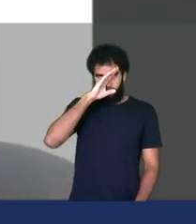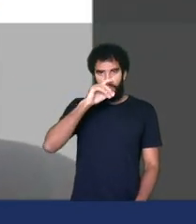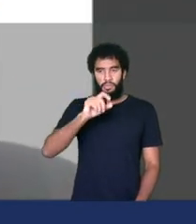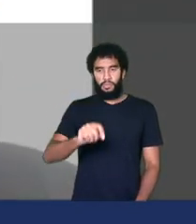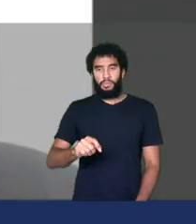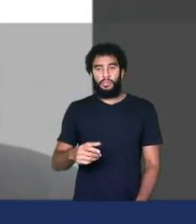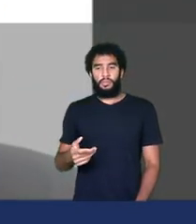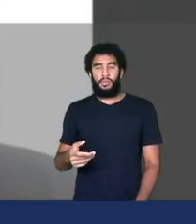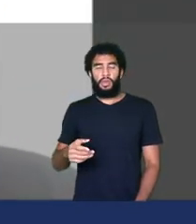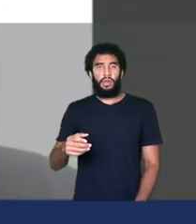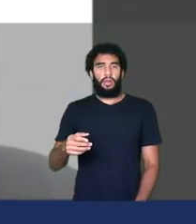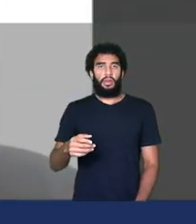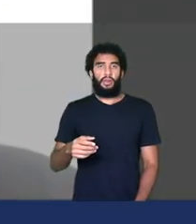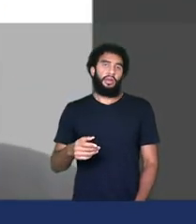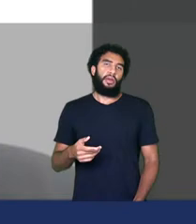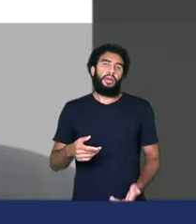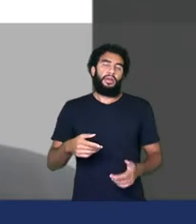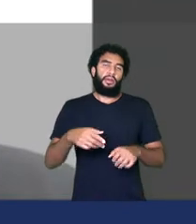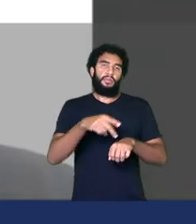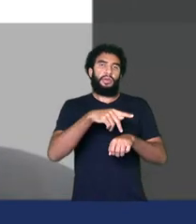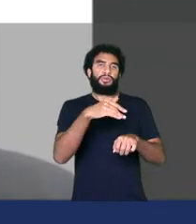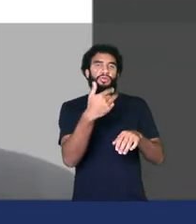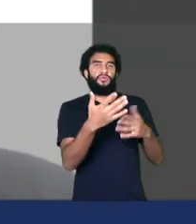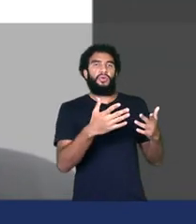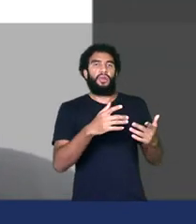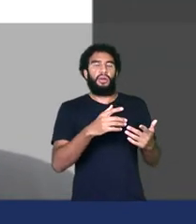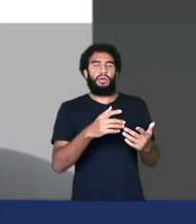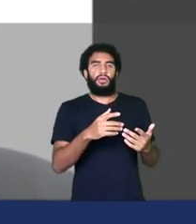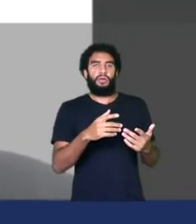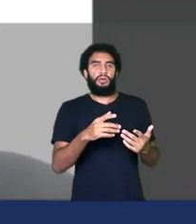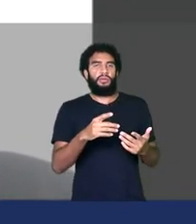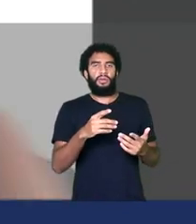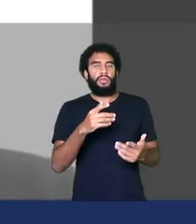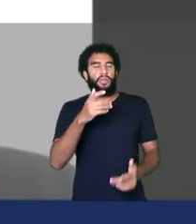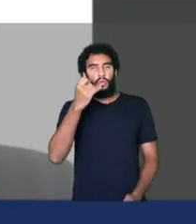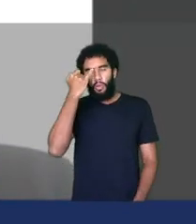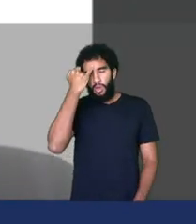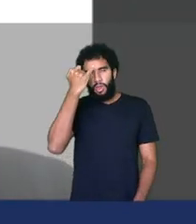A ELE É O DESGASTE INTERNACIONAL, PIOR DA HISTÓRIA DA REPÚBLICA